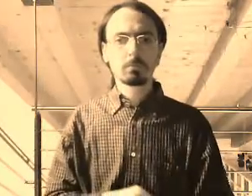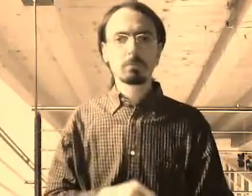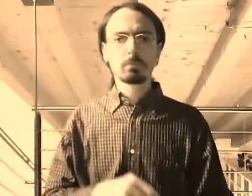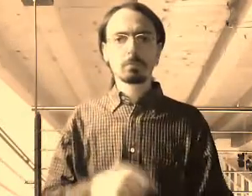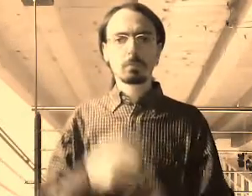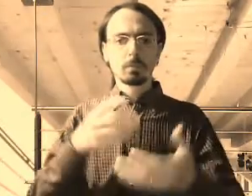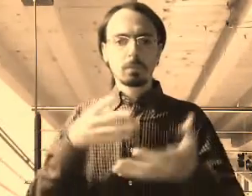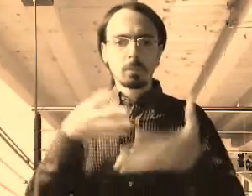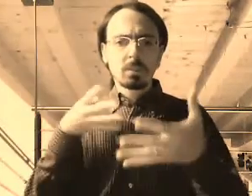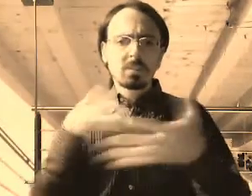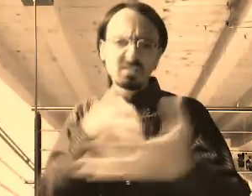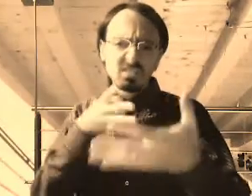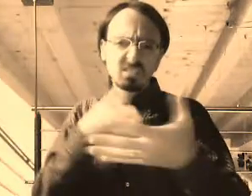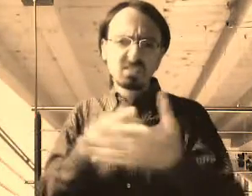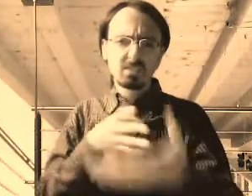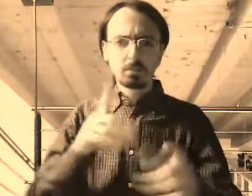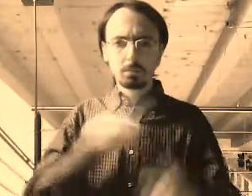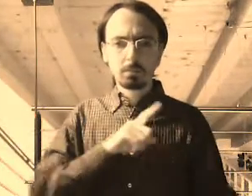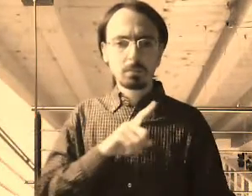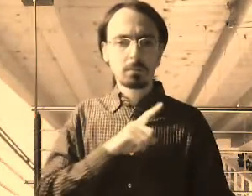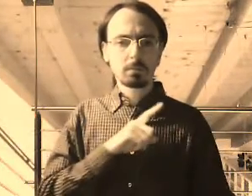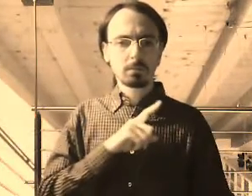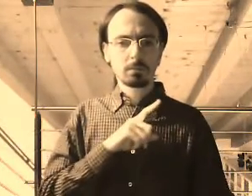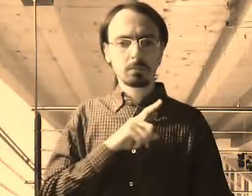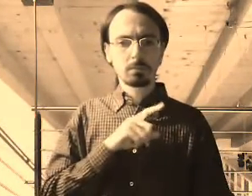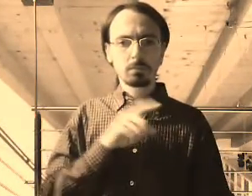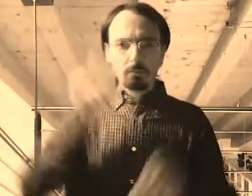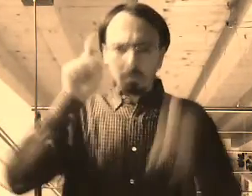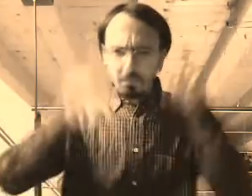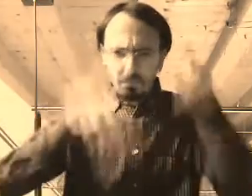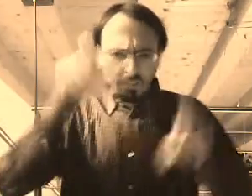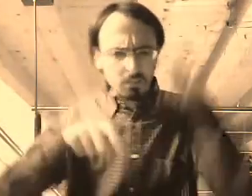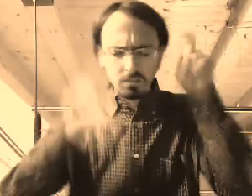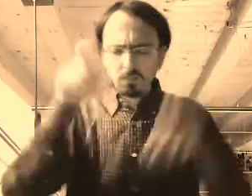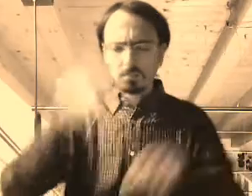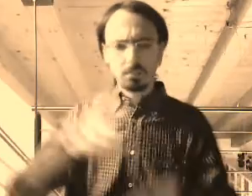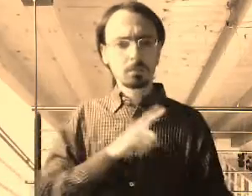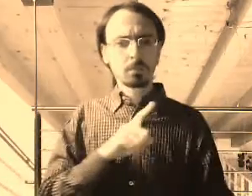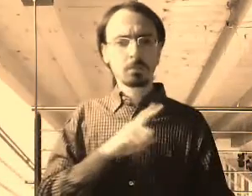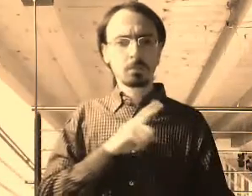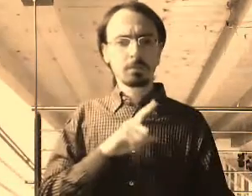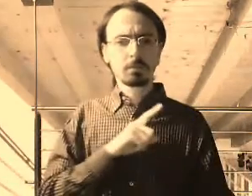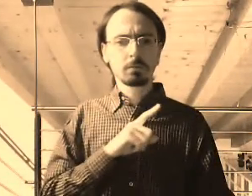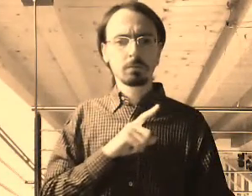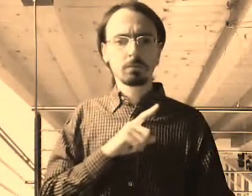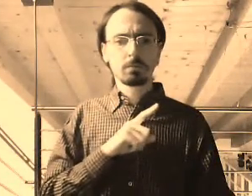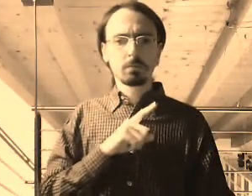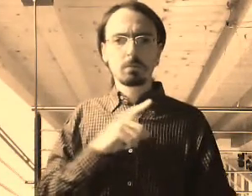nelle mie sfide nelle mie fatiche